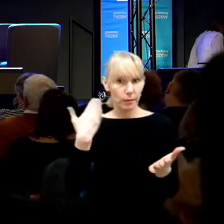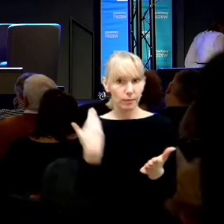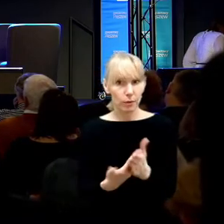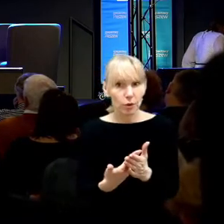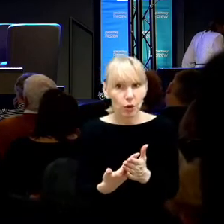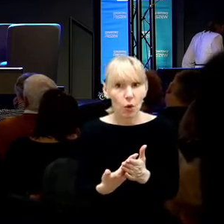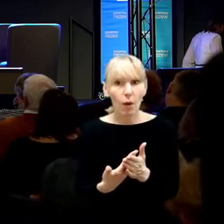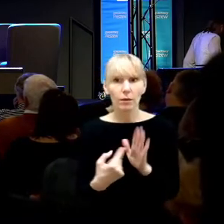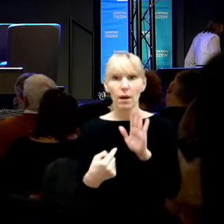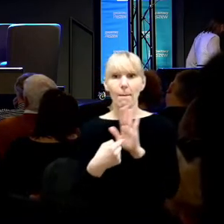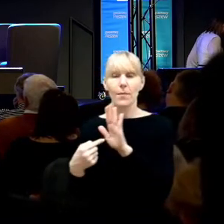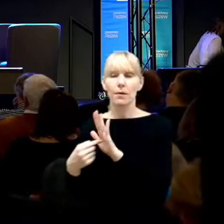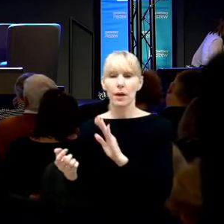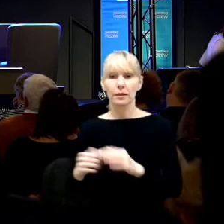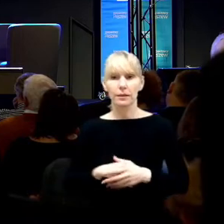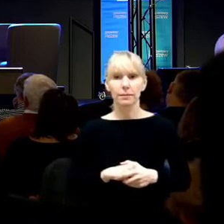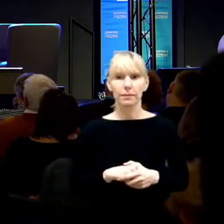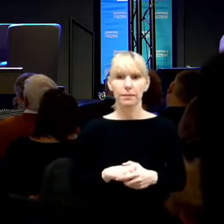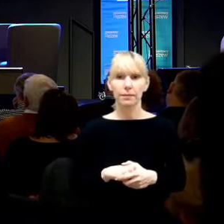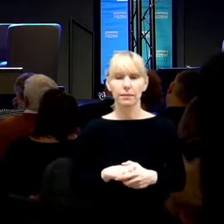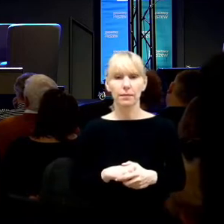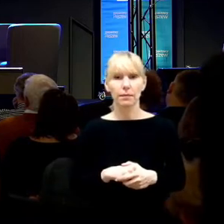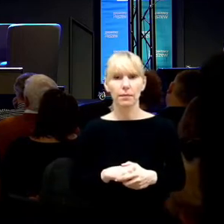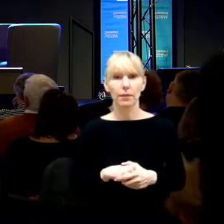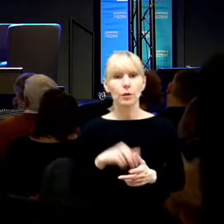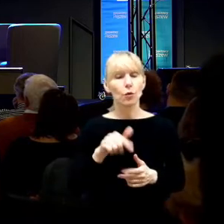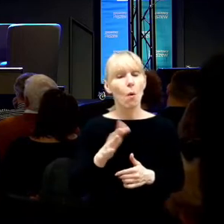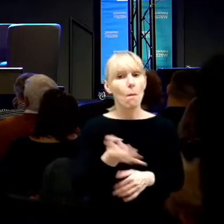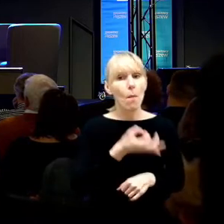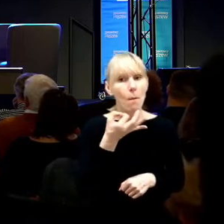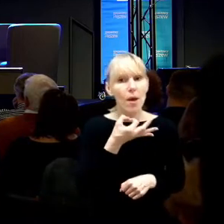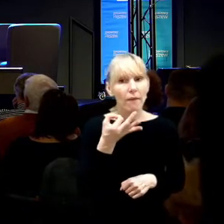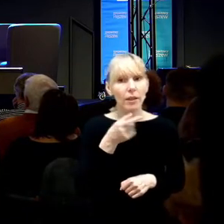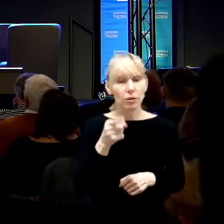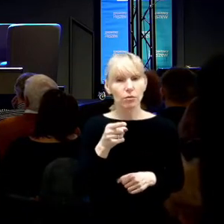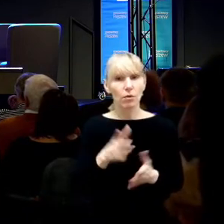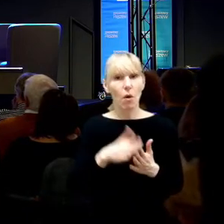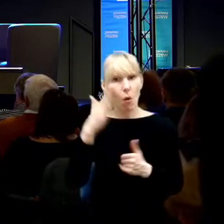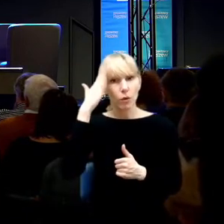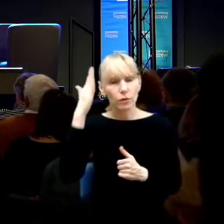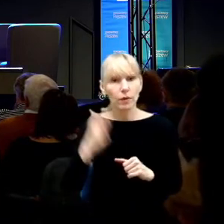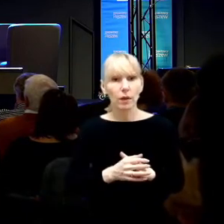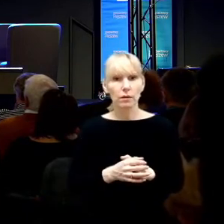poprawiać tą świadomość, dlatego, że rzeczywiście jest tak że nie wszyscy burmistrzowie mają tą świadomość.